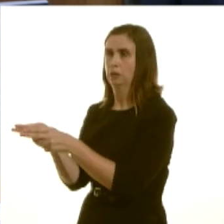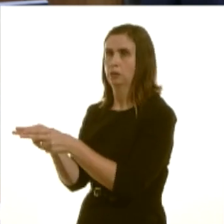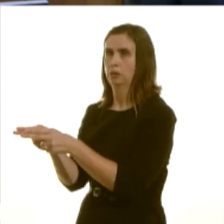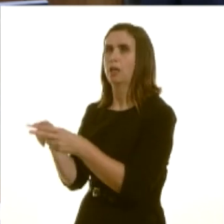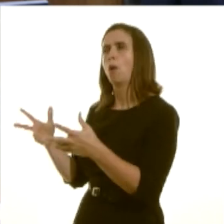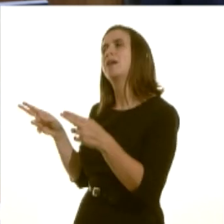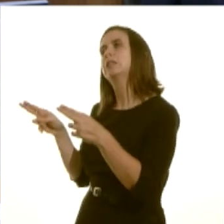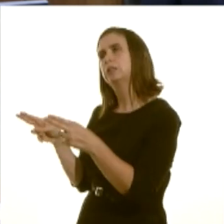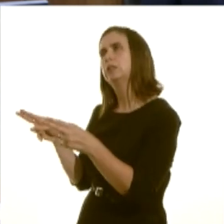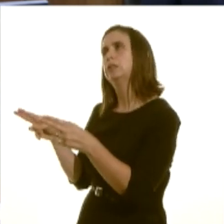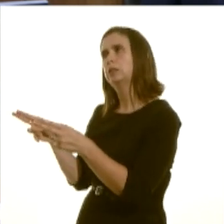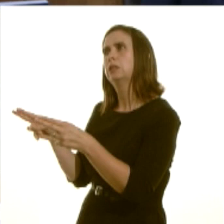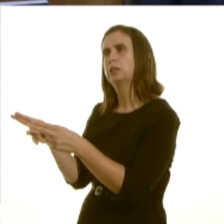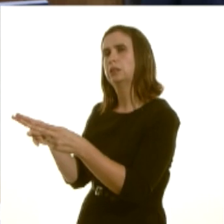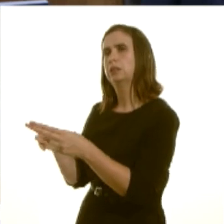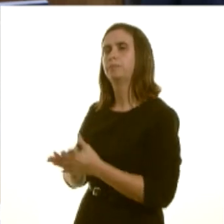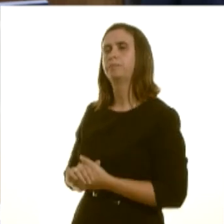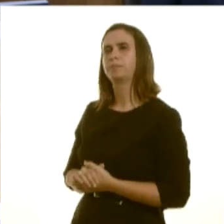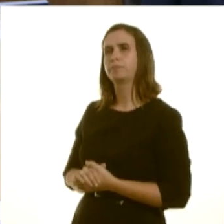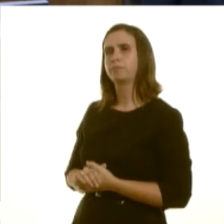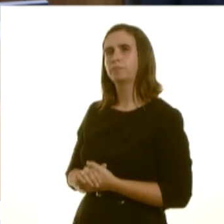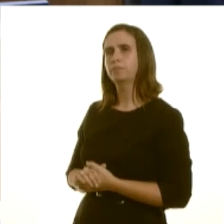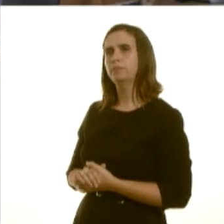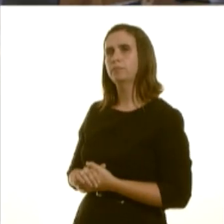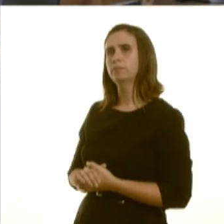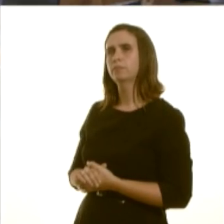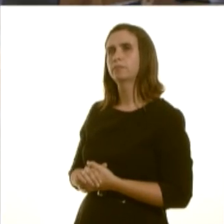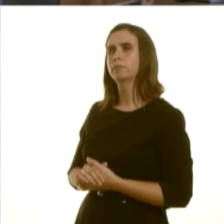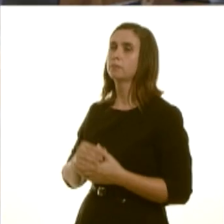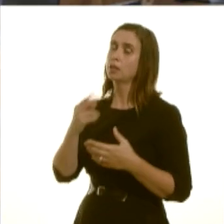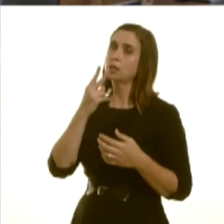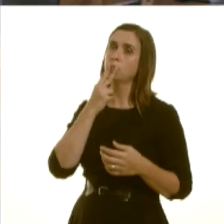bod y niferoedd yn cwympo’n sylweddol yn y dyfodol.